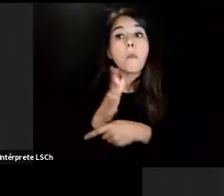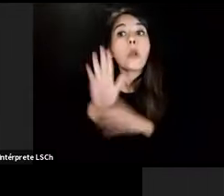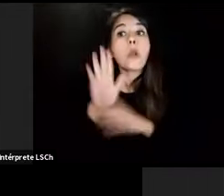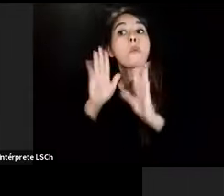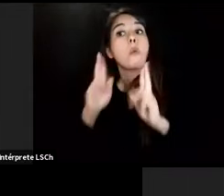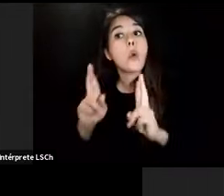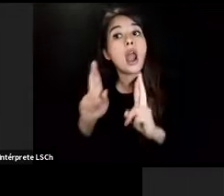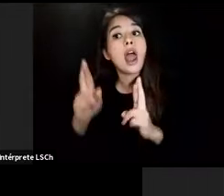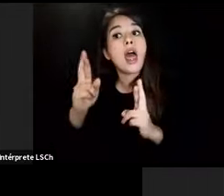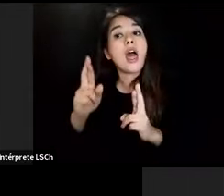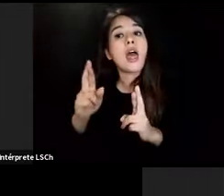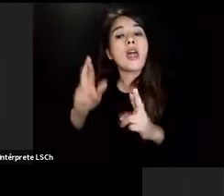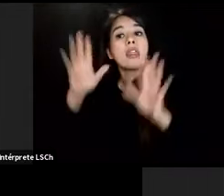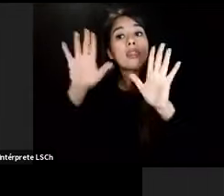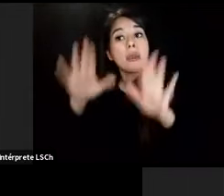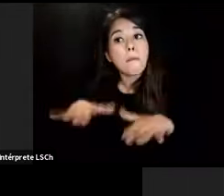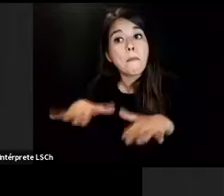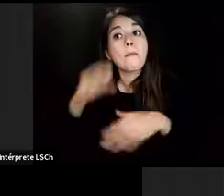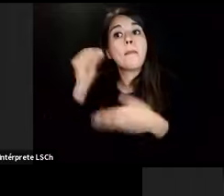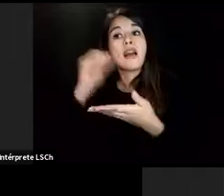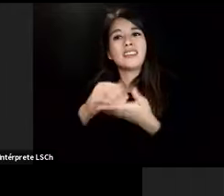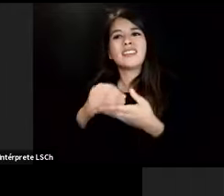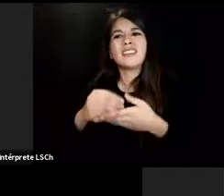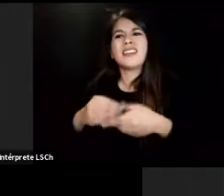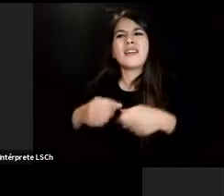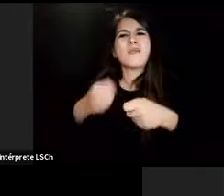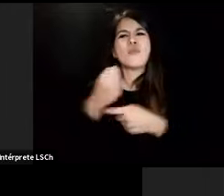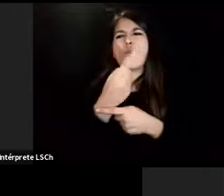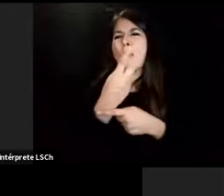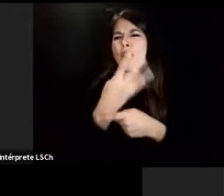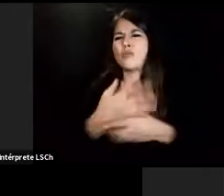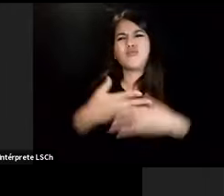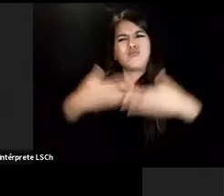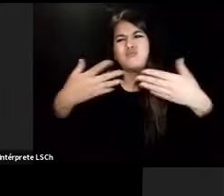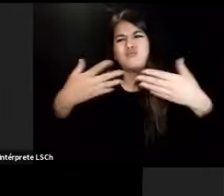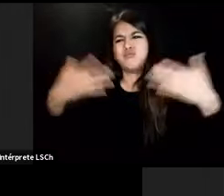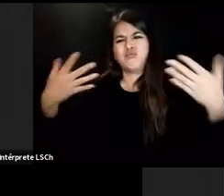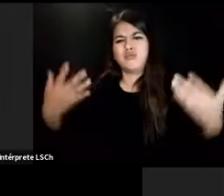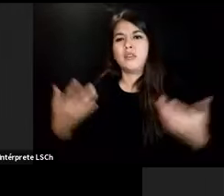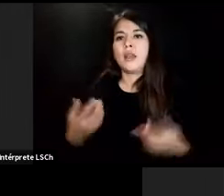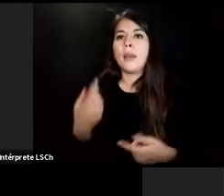Y suenan a grandes grandes números, pero la verdad es que en el mundo anglosajón